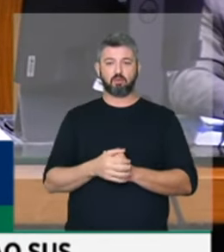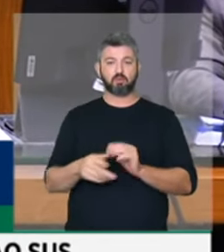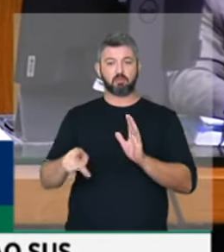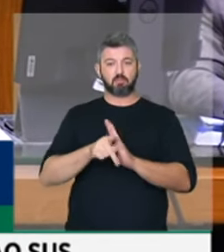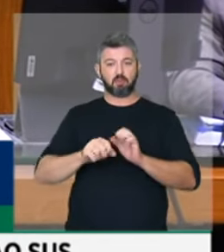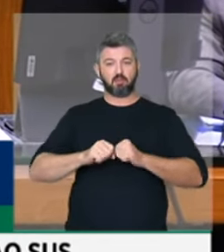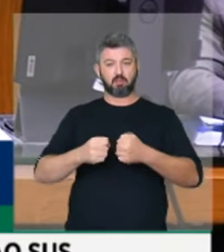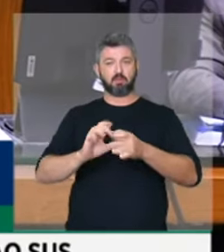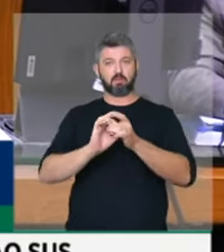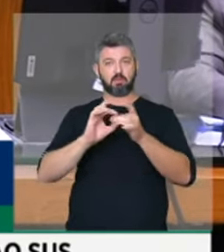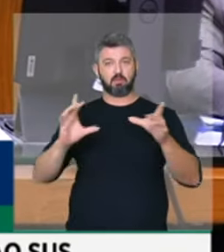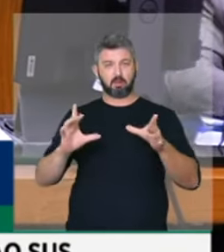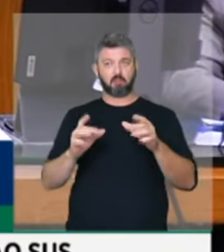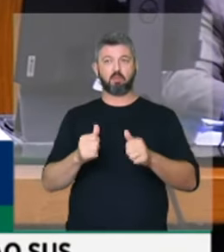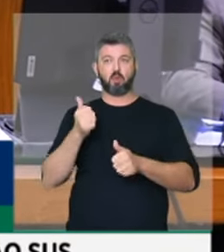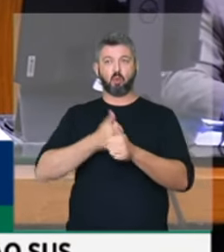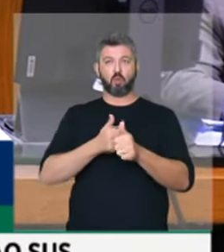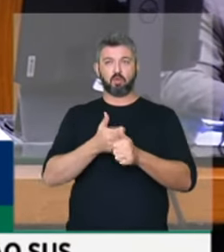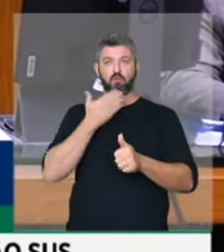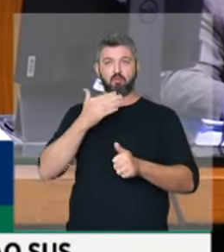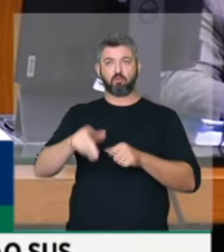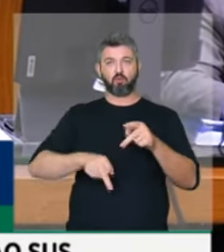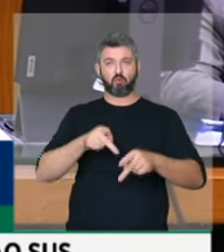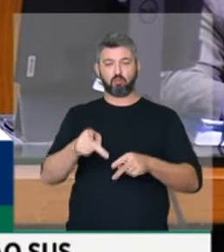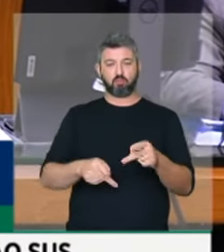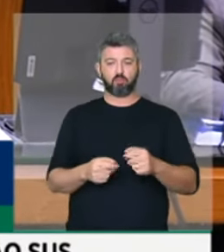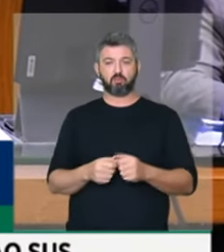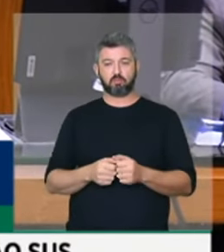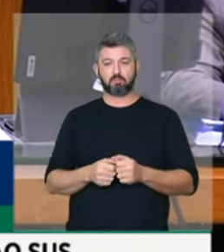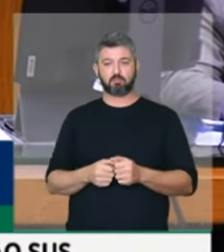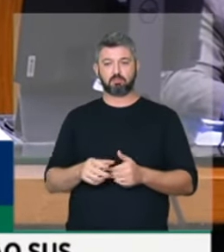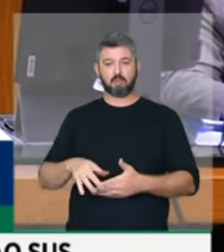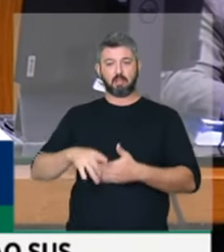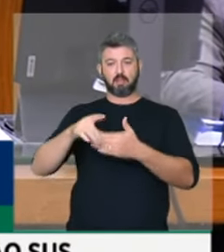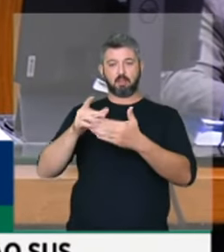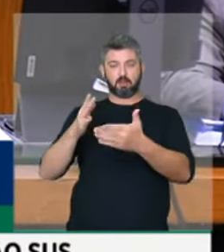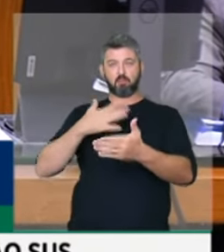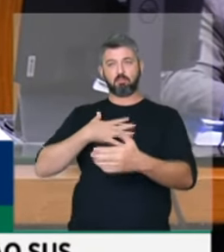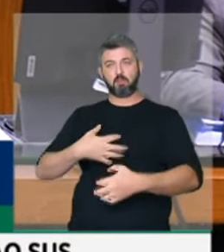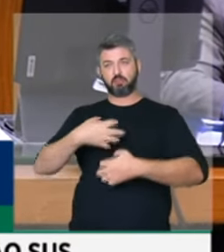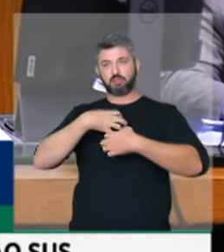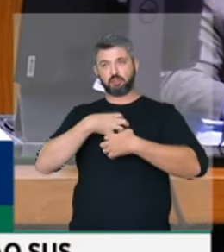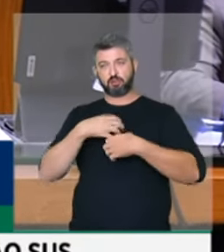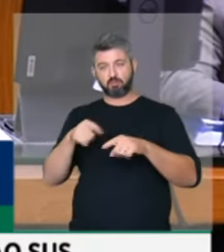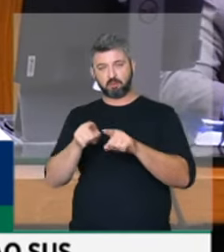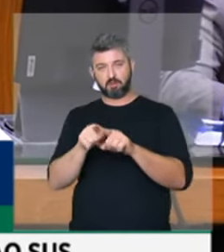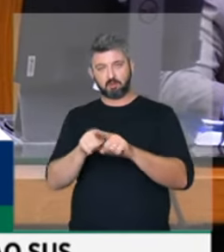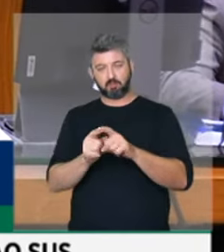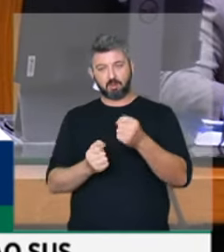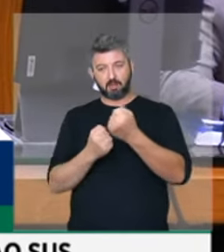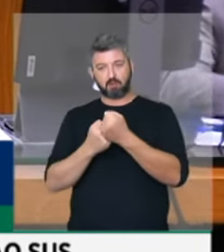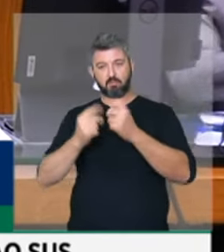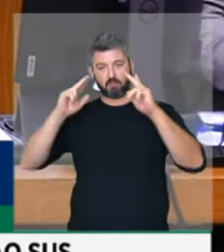BRASILEIRO. RECEBA, LÍDER RENILDO, OS MEUS SENTIMENTOS TAMBÉM E O RECONHECIMENTO DO PARLAMENTO BRASILEIRO. [DEPUTADO]: MUITO OBRIGADO, DEPUTADO